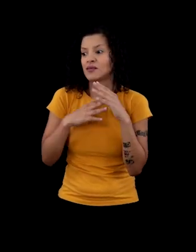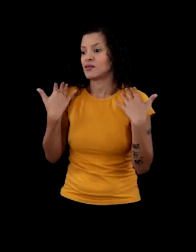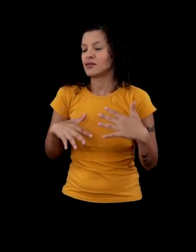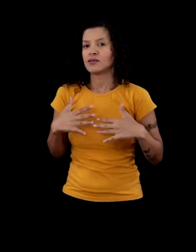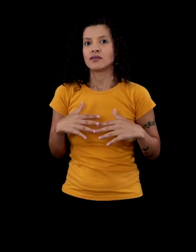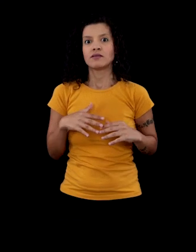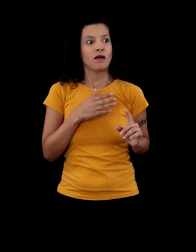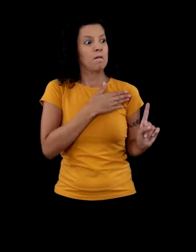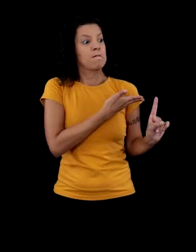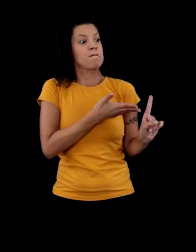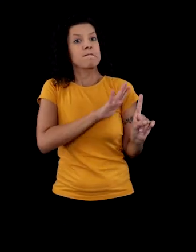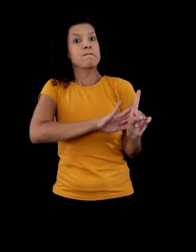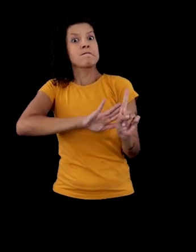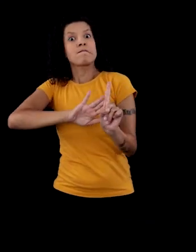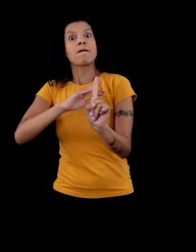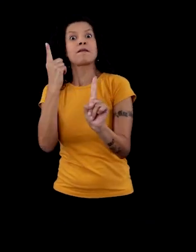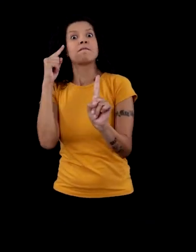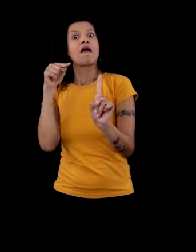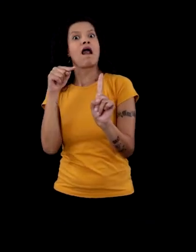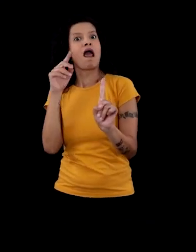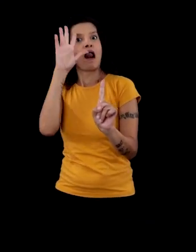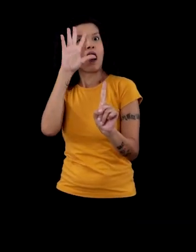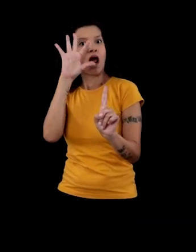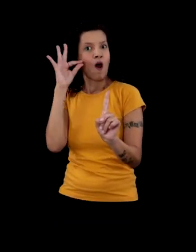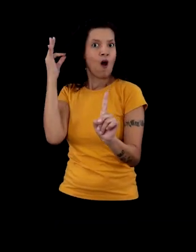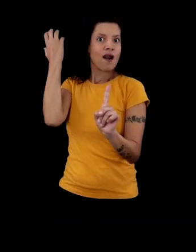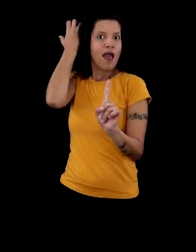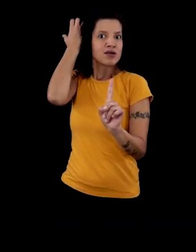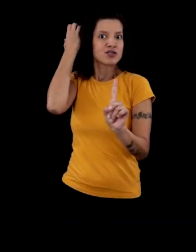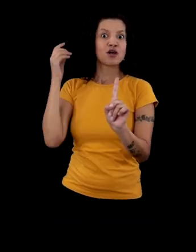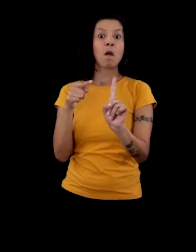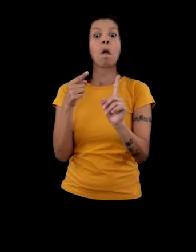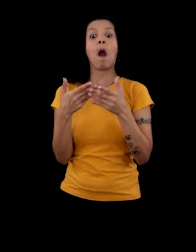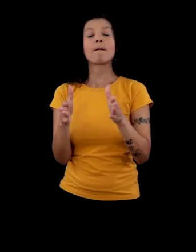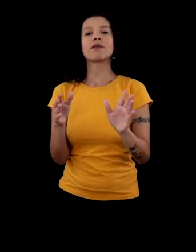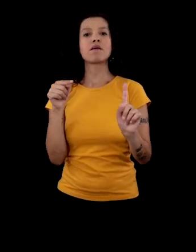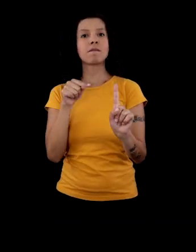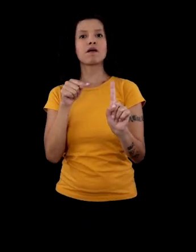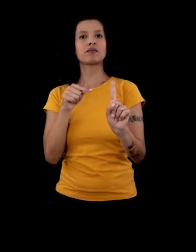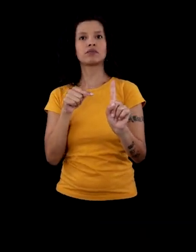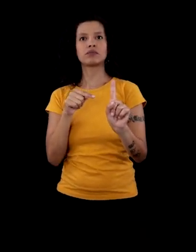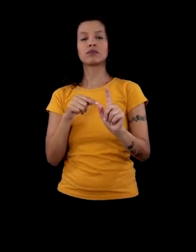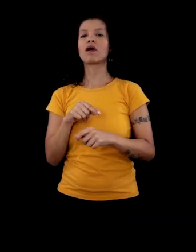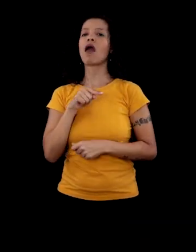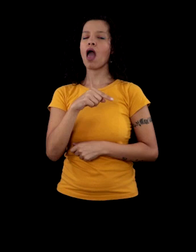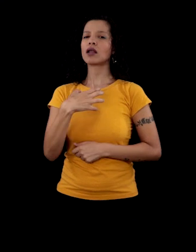Aquela ansiedade e empurraram ela para ser a primeira para abrir o projeto.